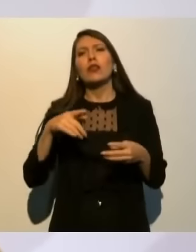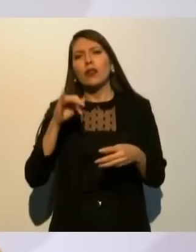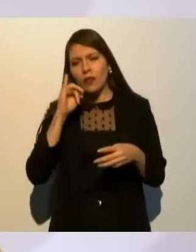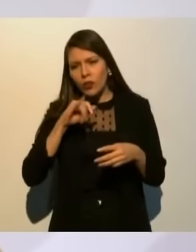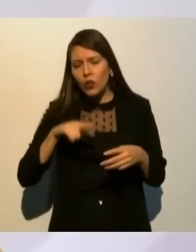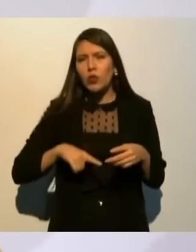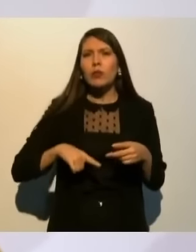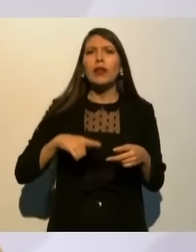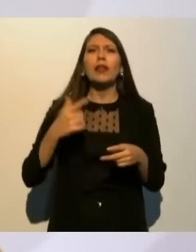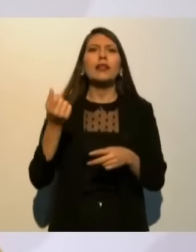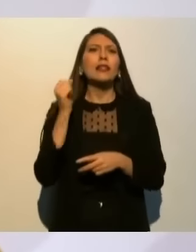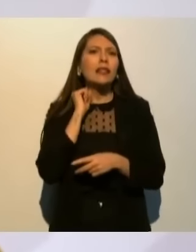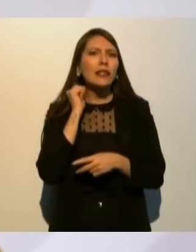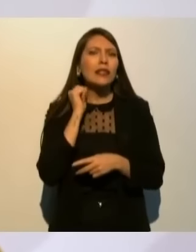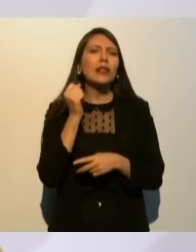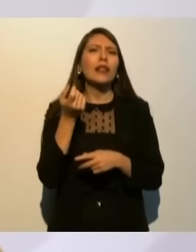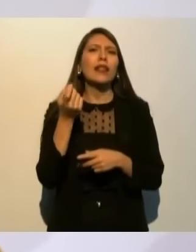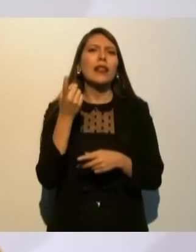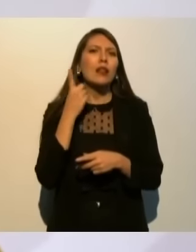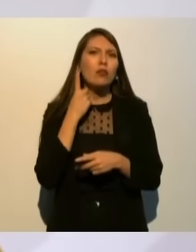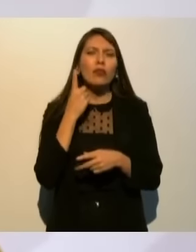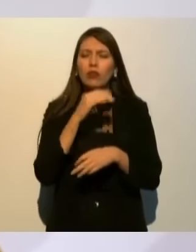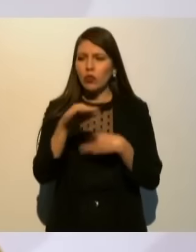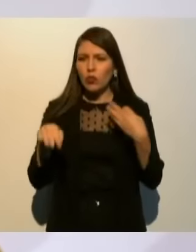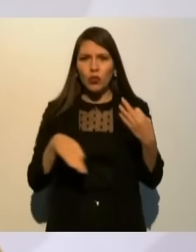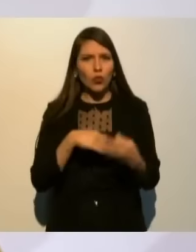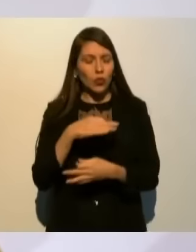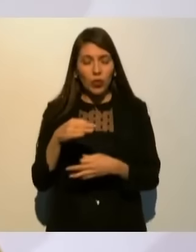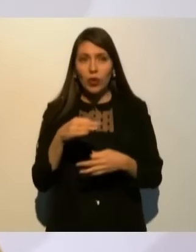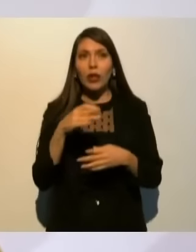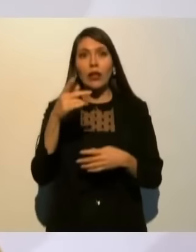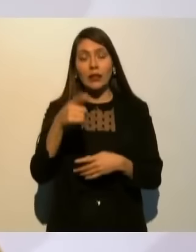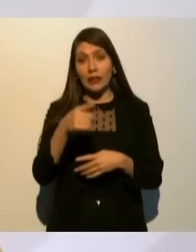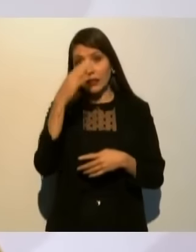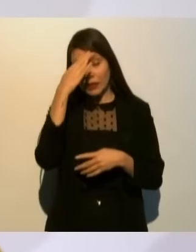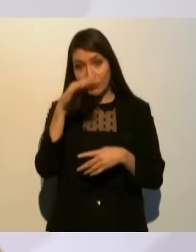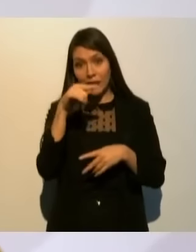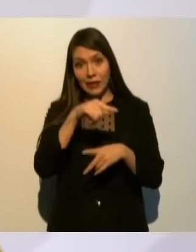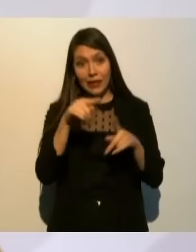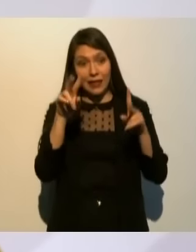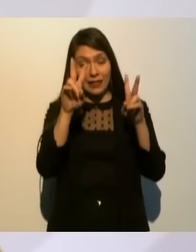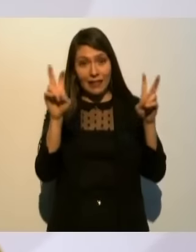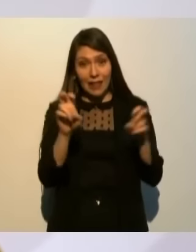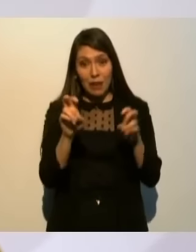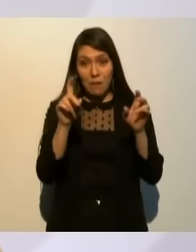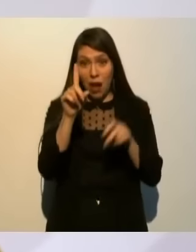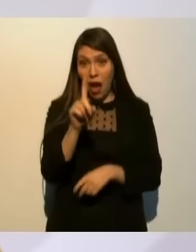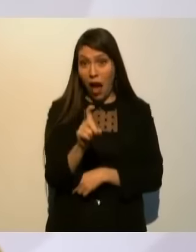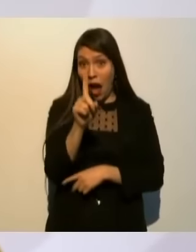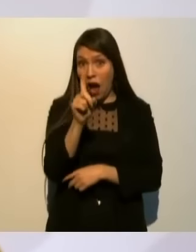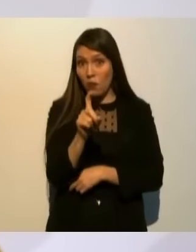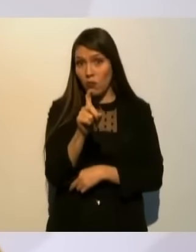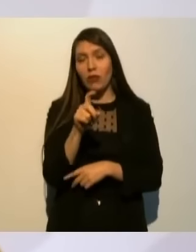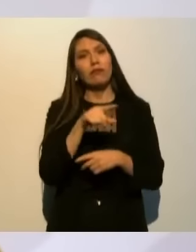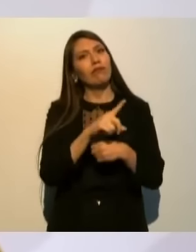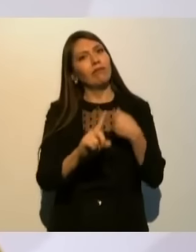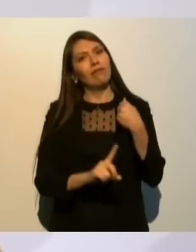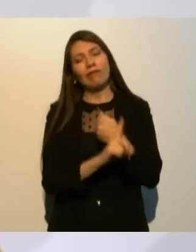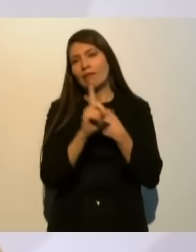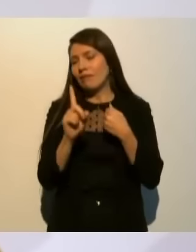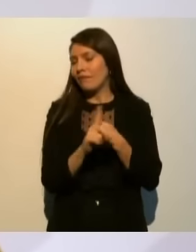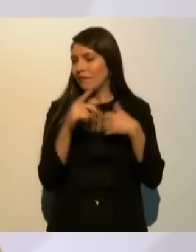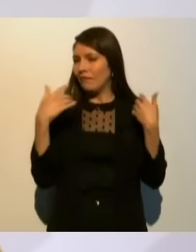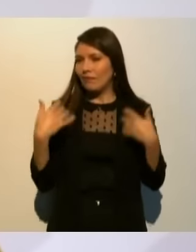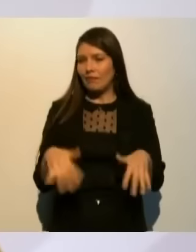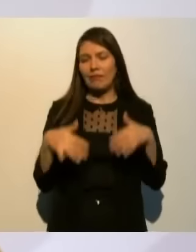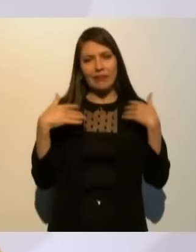lo es el agua como sabemos El problema del agua es un reto enorme y solo así trabajando Unidos